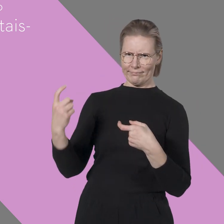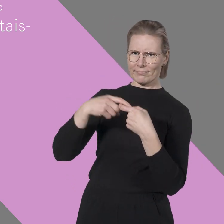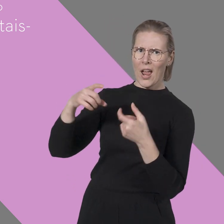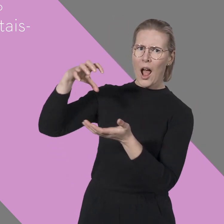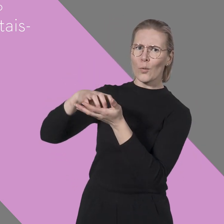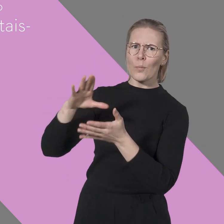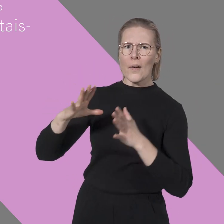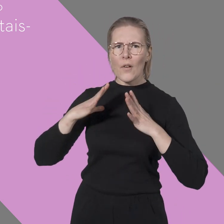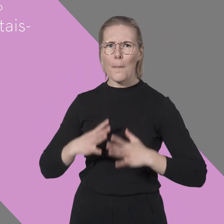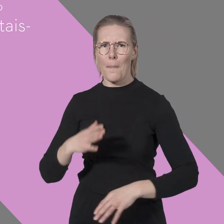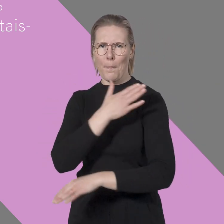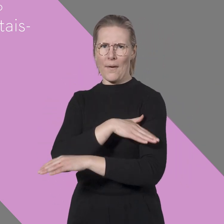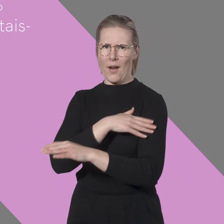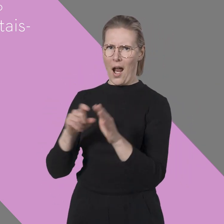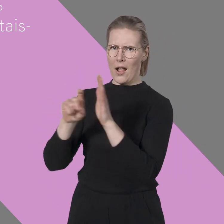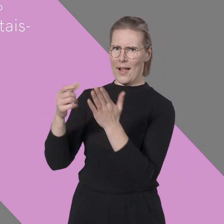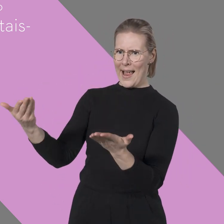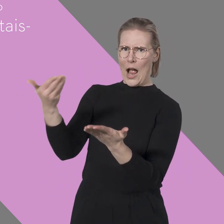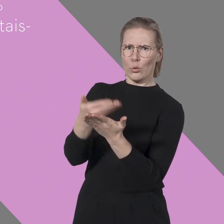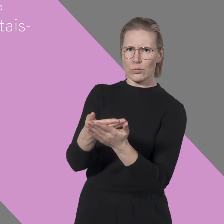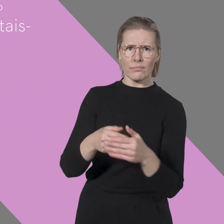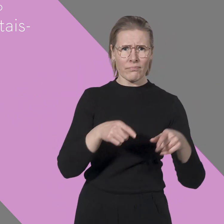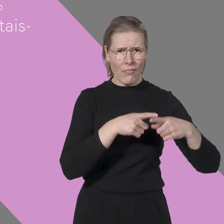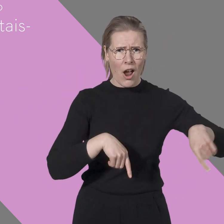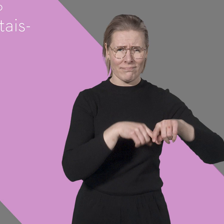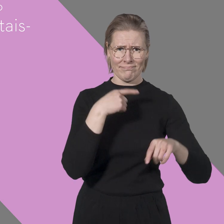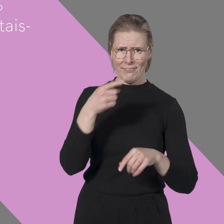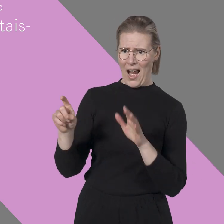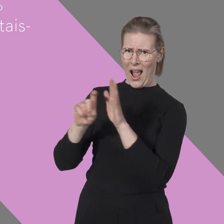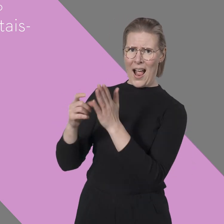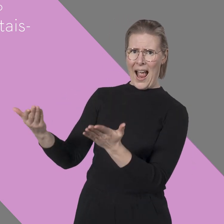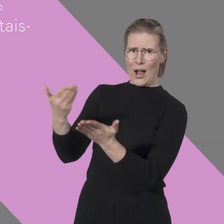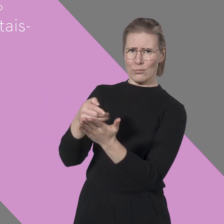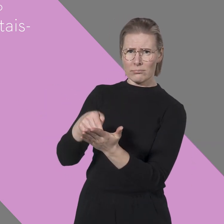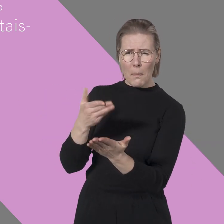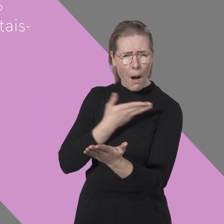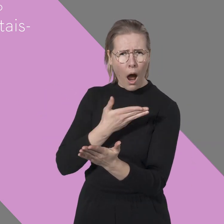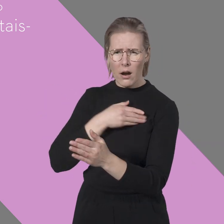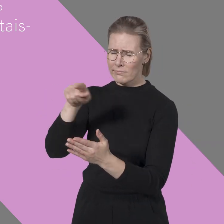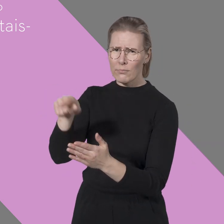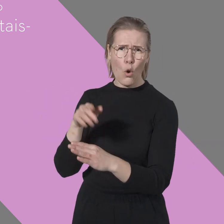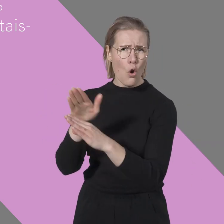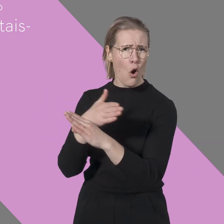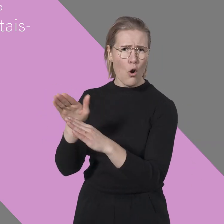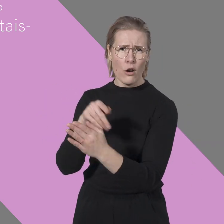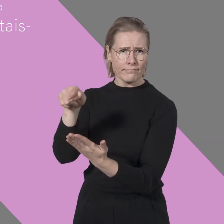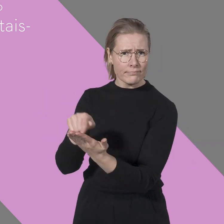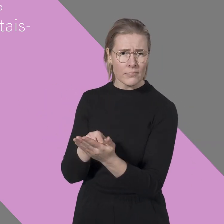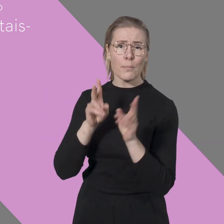hallituksen vammaispalvelulakiesityksestä. Lakiesityksessä on valiokunnan mukaan paljon korjattavaa, -